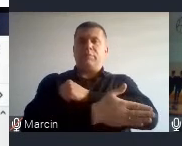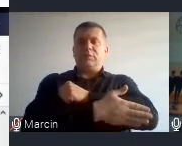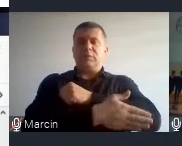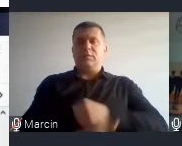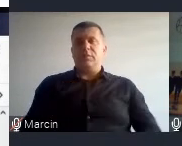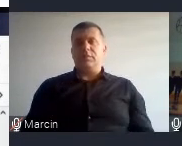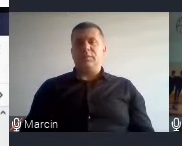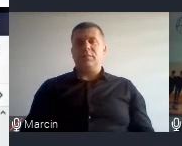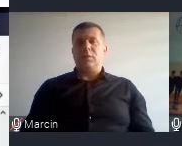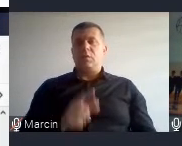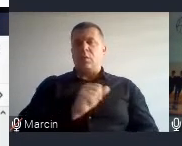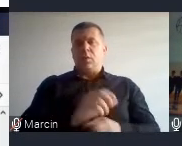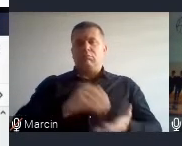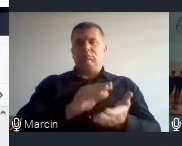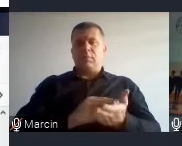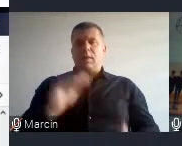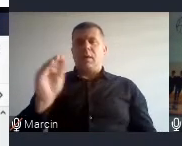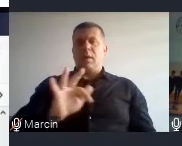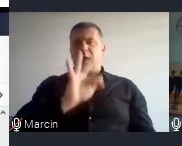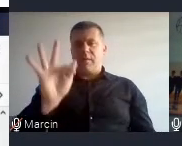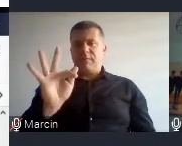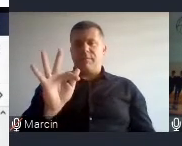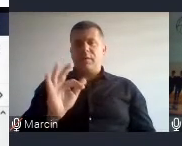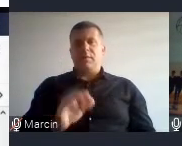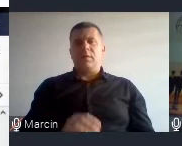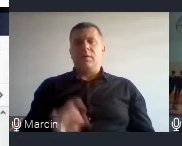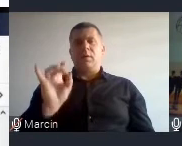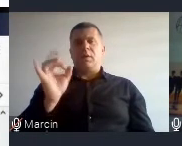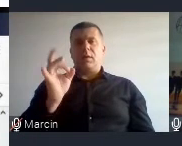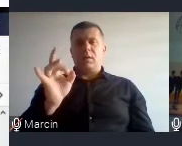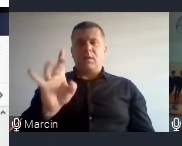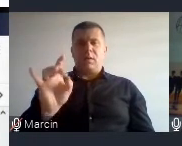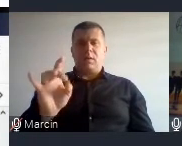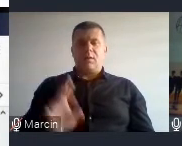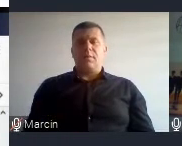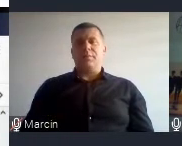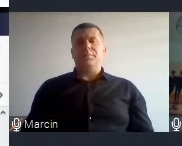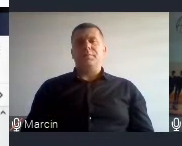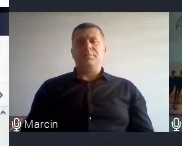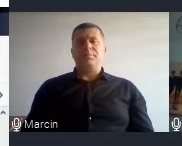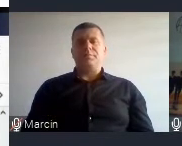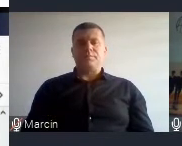i to znajduje się to pod literą F. i pod literą G..